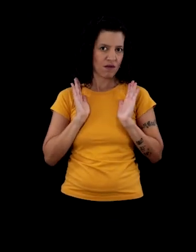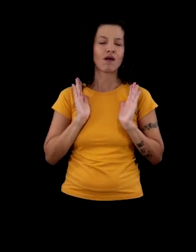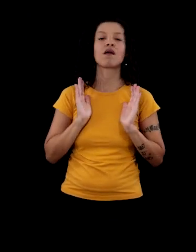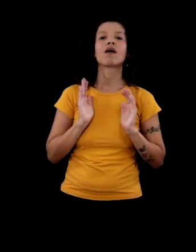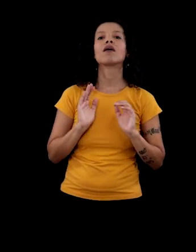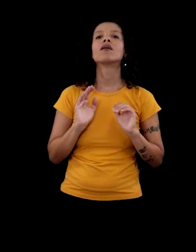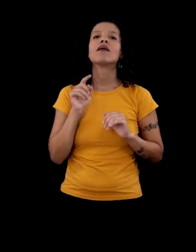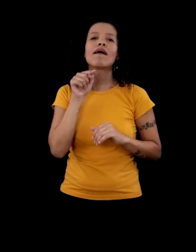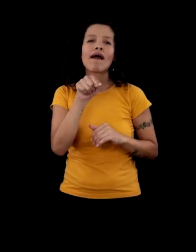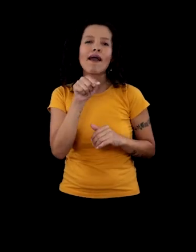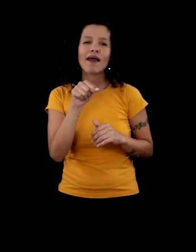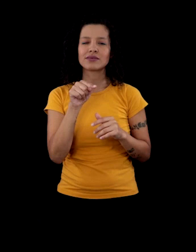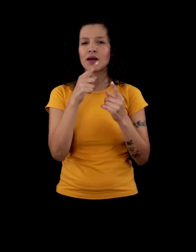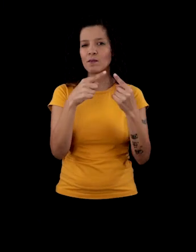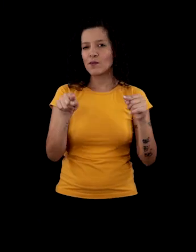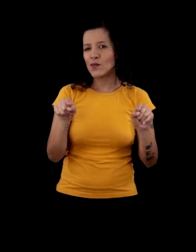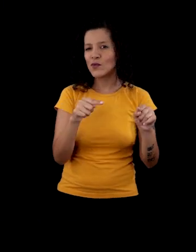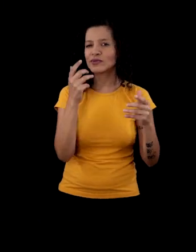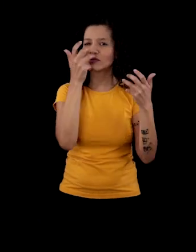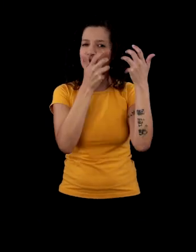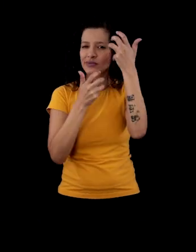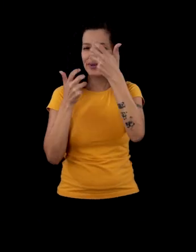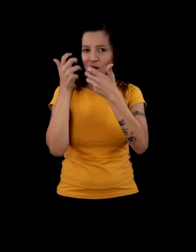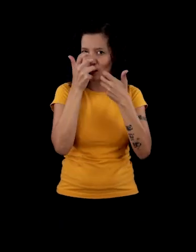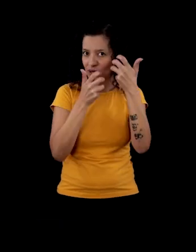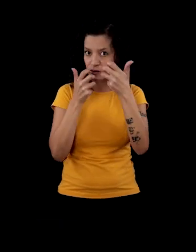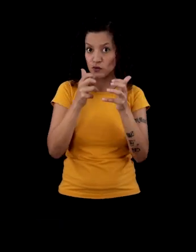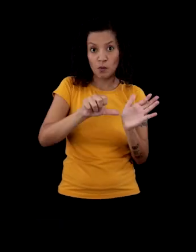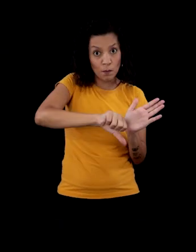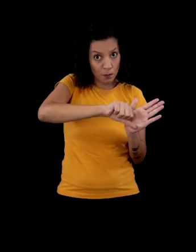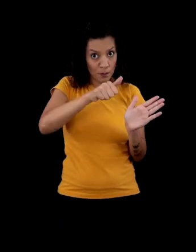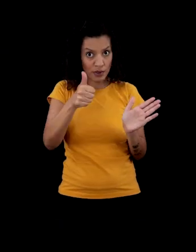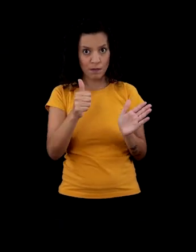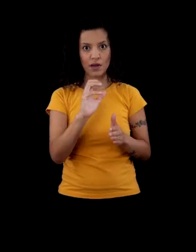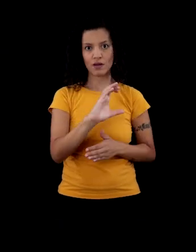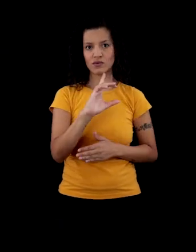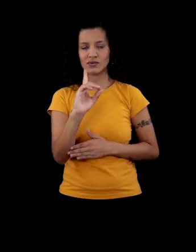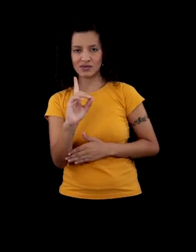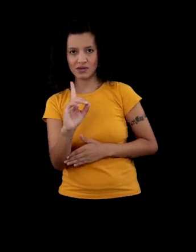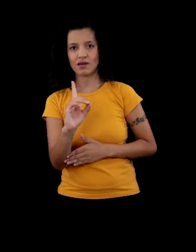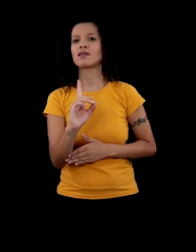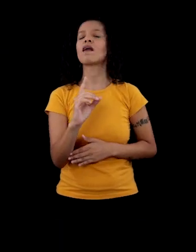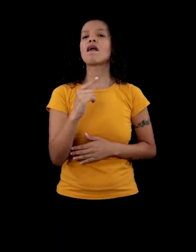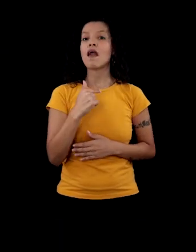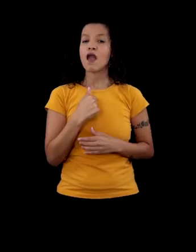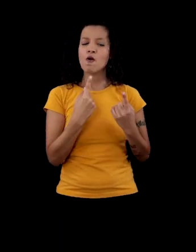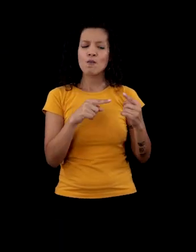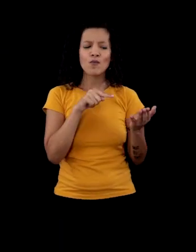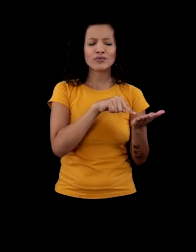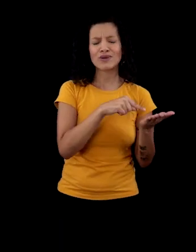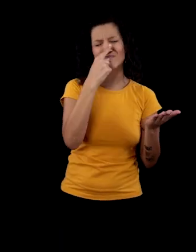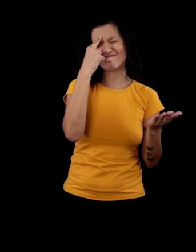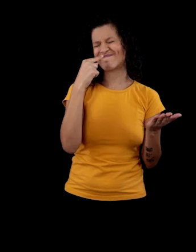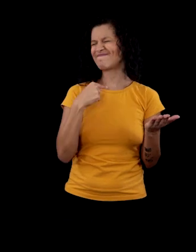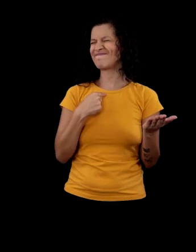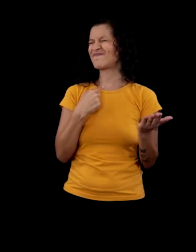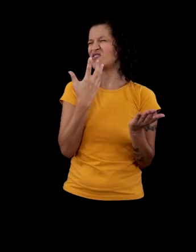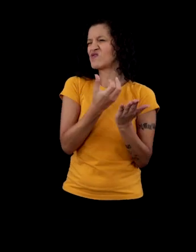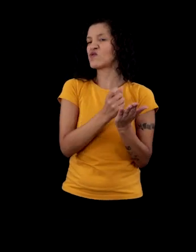mas essa que canto no primeiro cd, que não queria gravar porque é mulher,